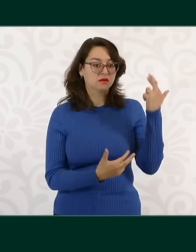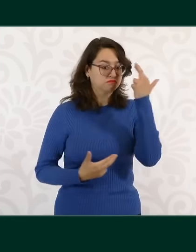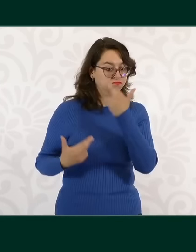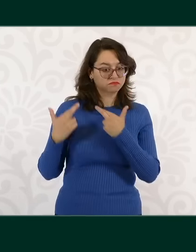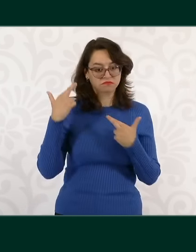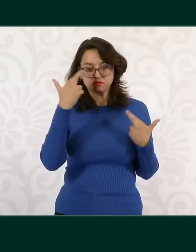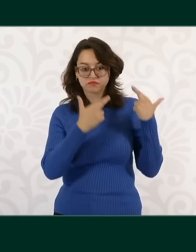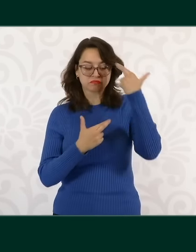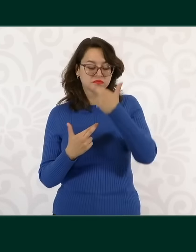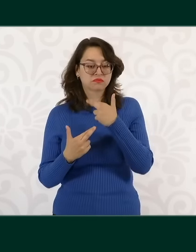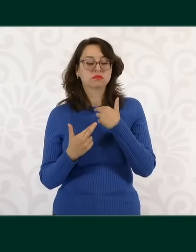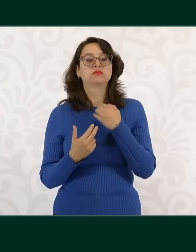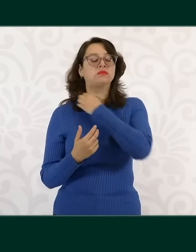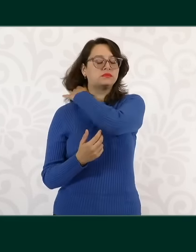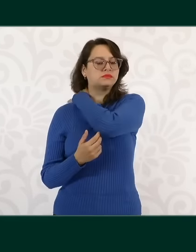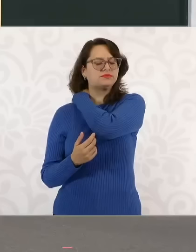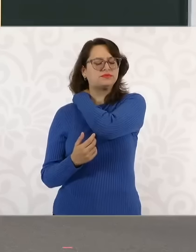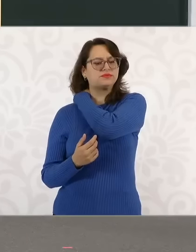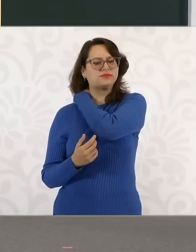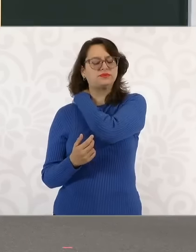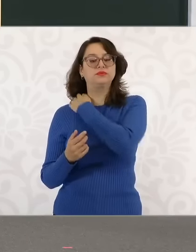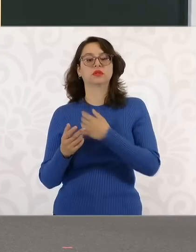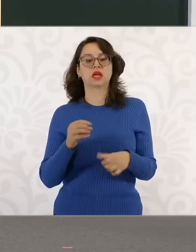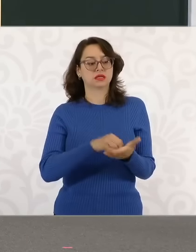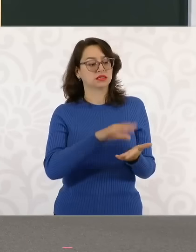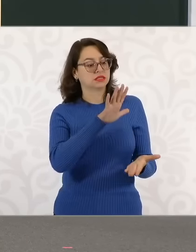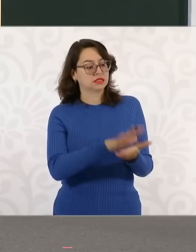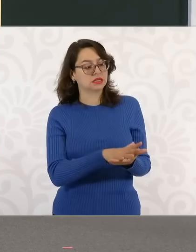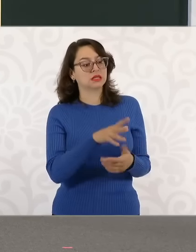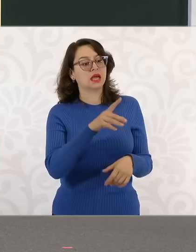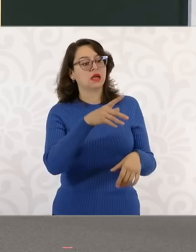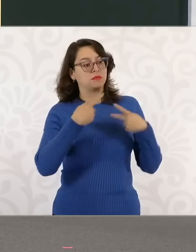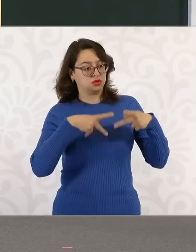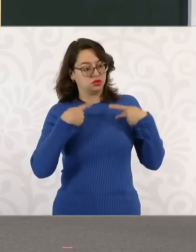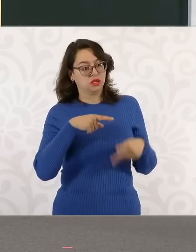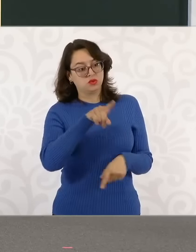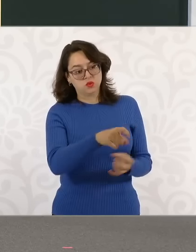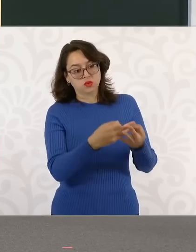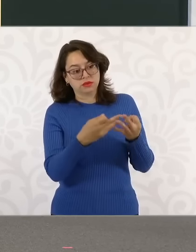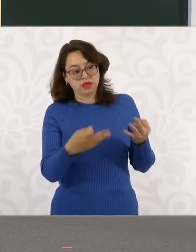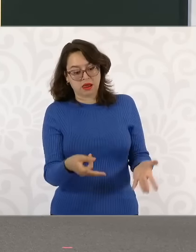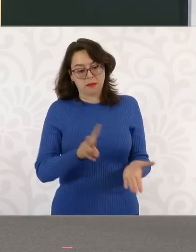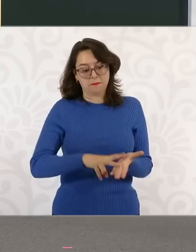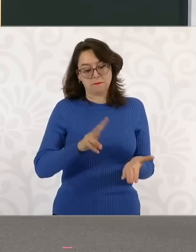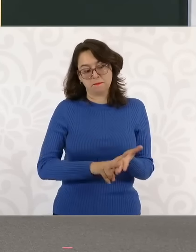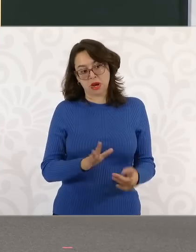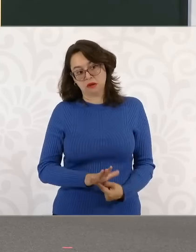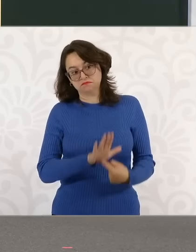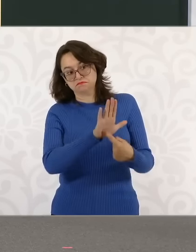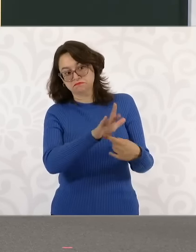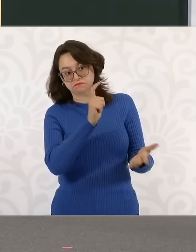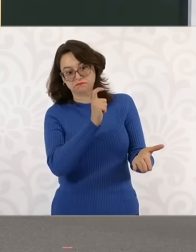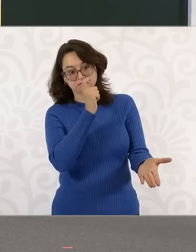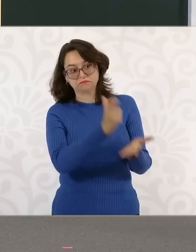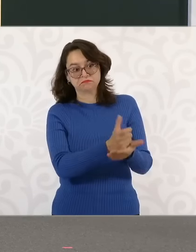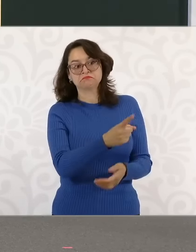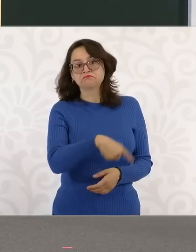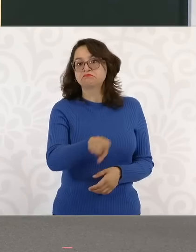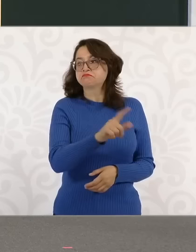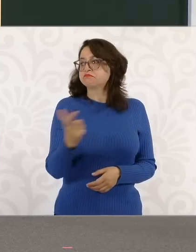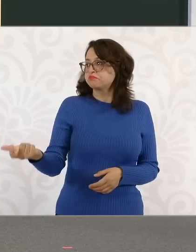depósito en fifonfer, se cita a a a las personas para hacerles este pago y entonces eso permite